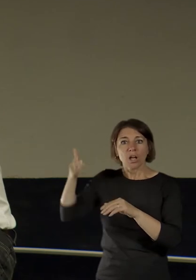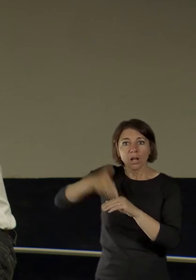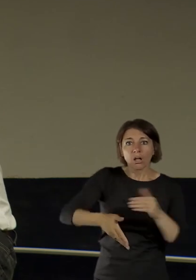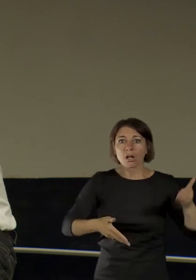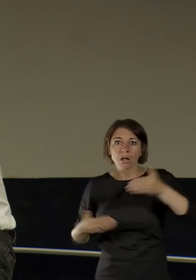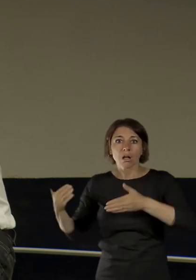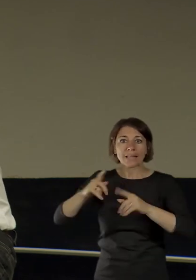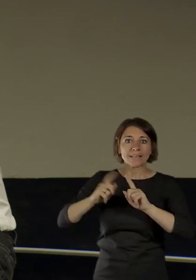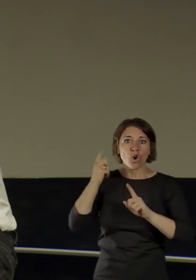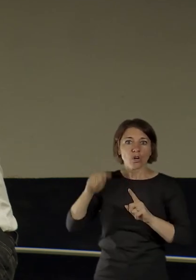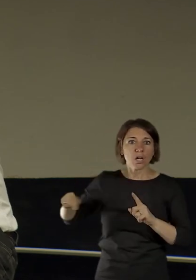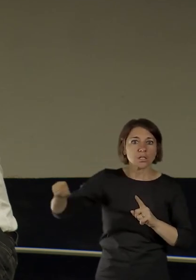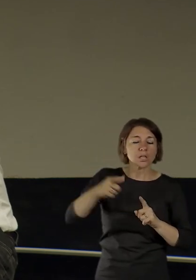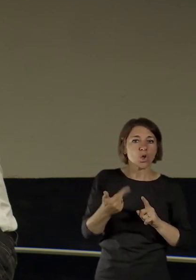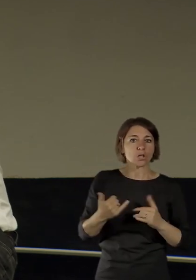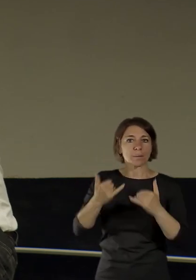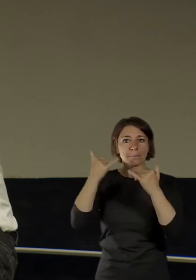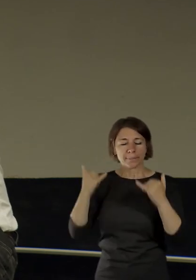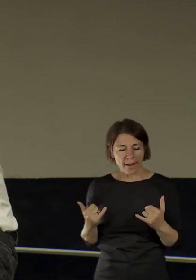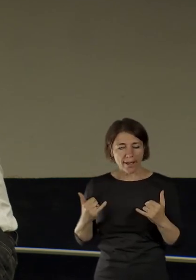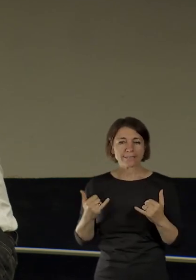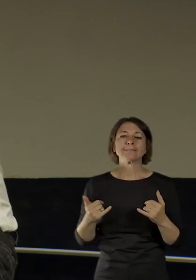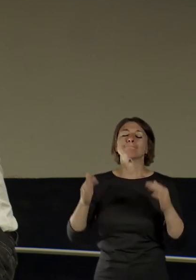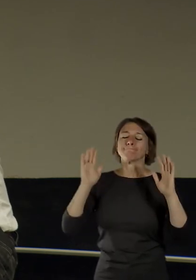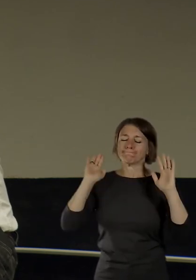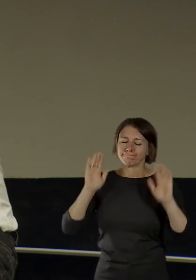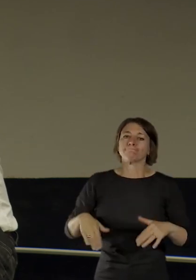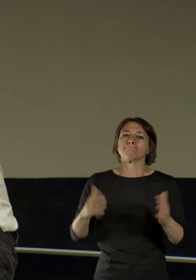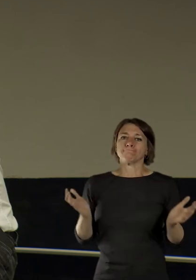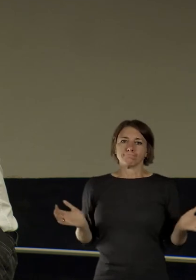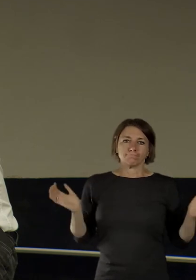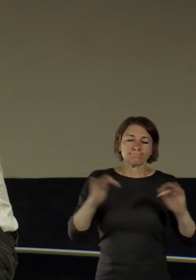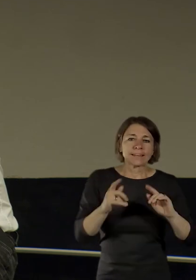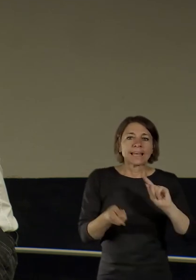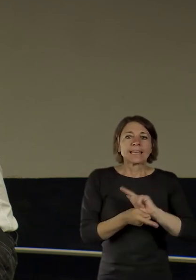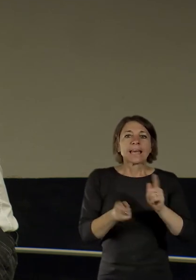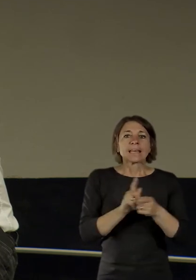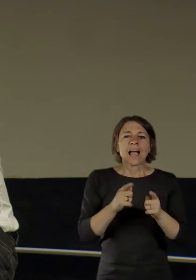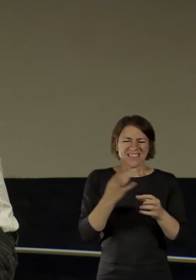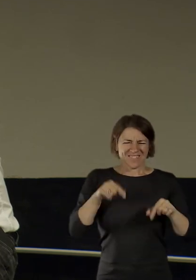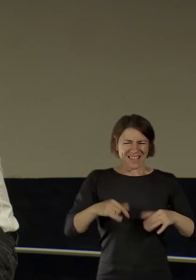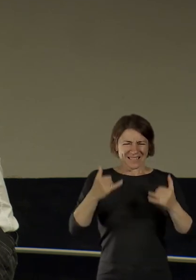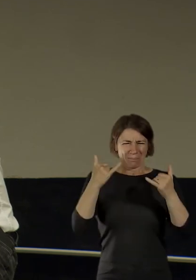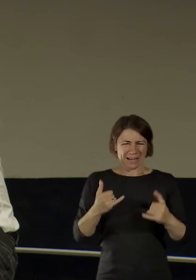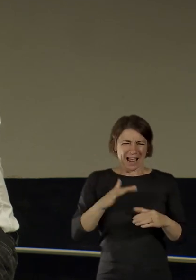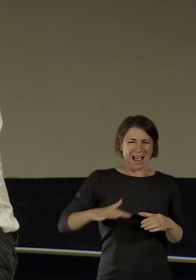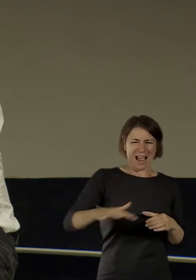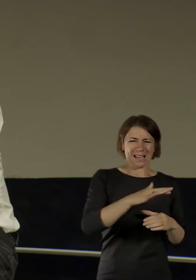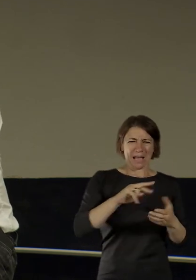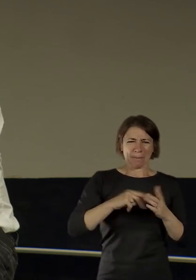vstoupili do projednání Metropolitního plánu s Ministerstvem kultury, které bylo velmi poctivé. Trvalo skutečně 2 roky.